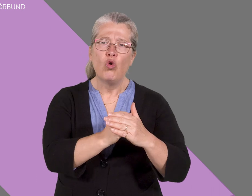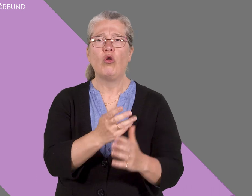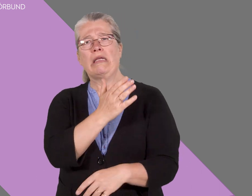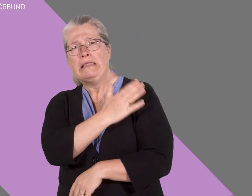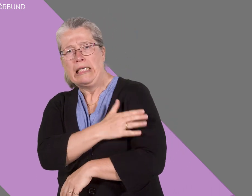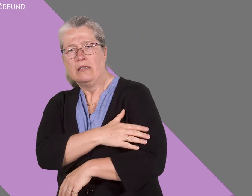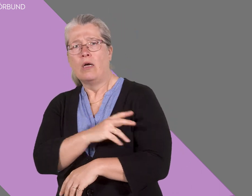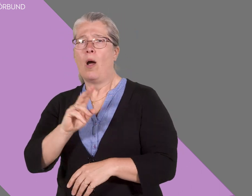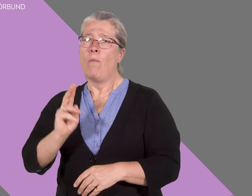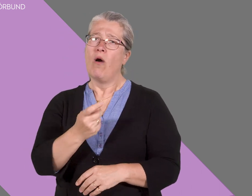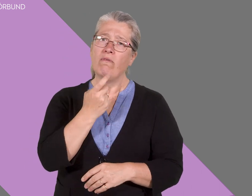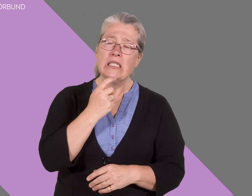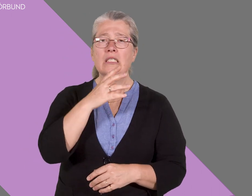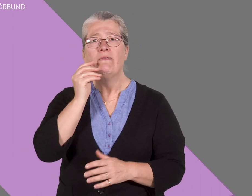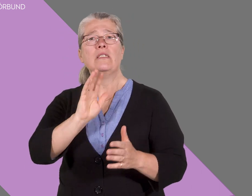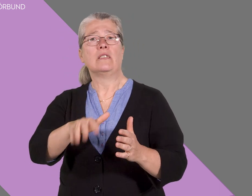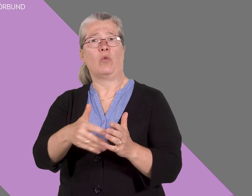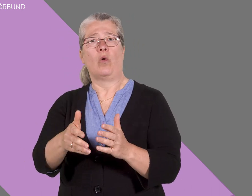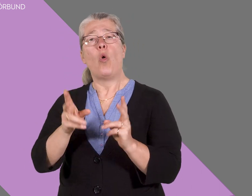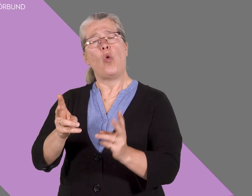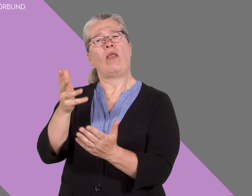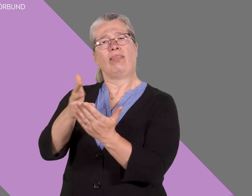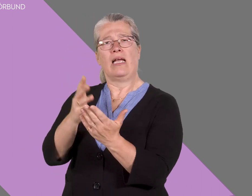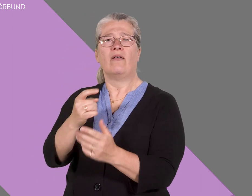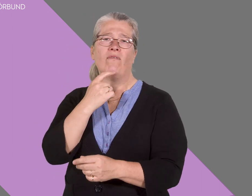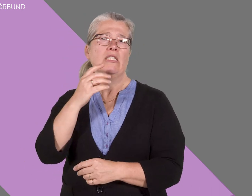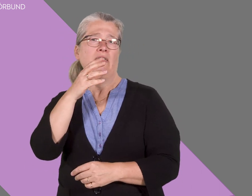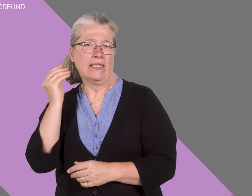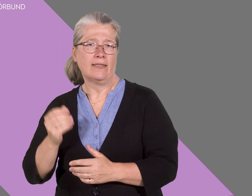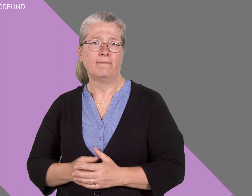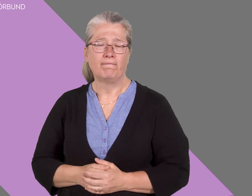och tjänster på finskt och finlandssvenskt teckenspråk, både som videor och texter.